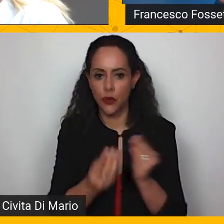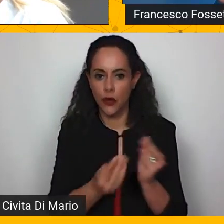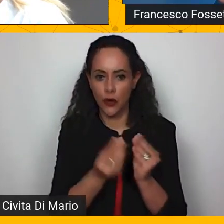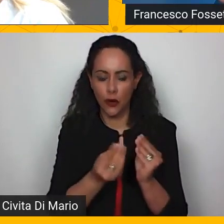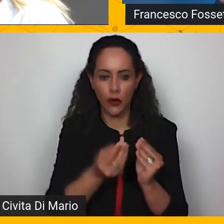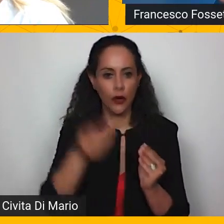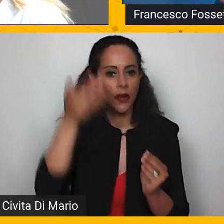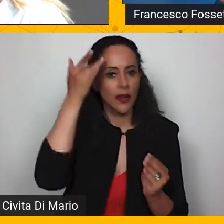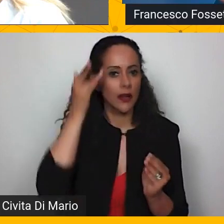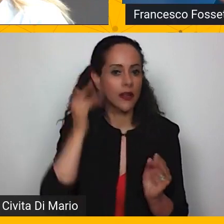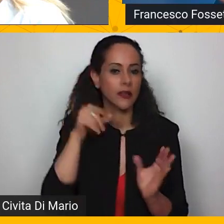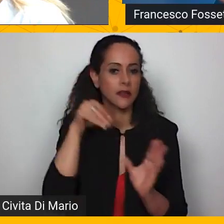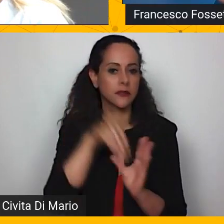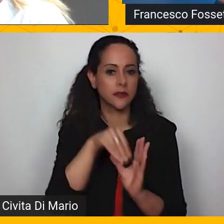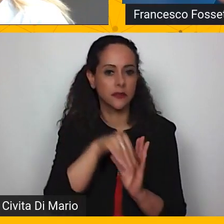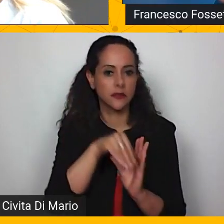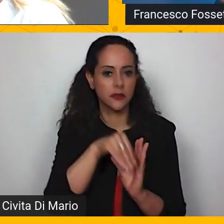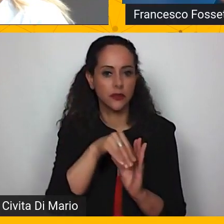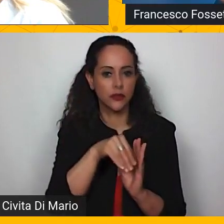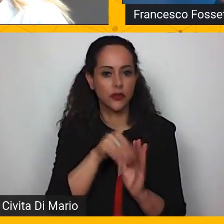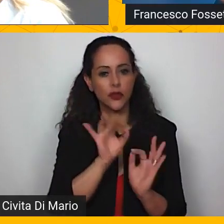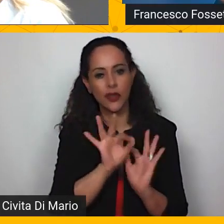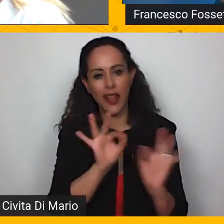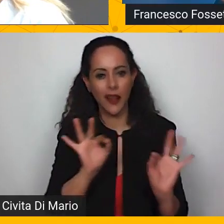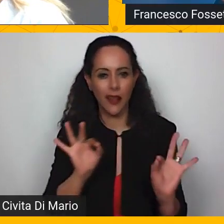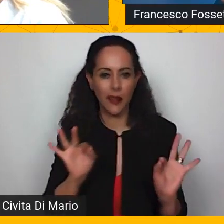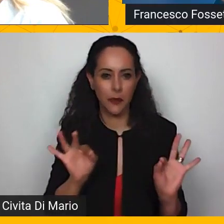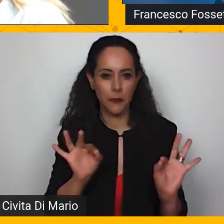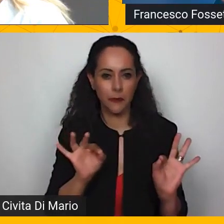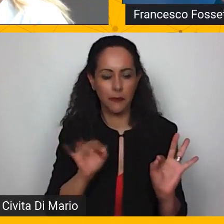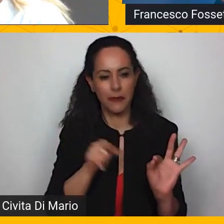sono dei rischi e delle degli